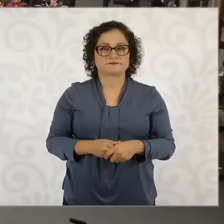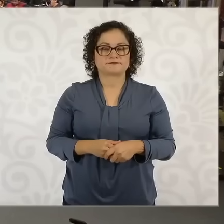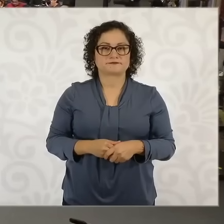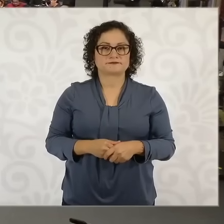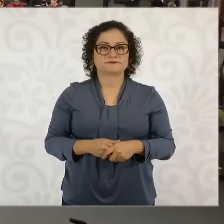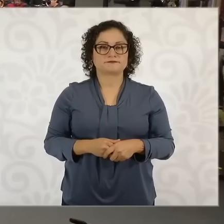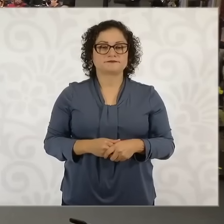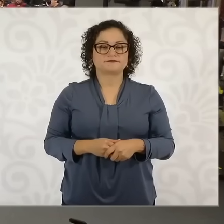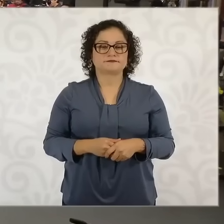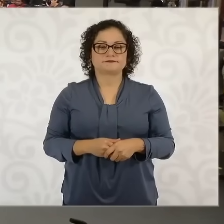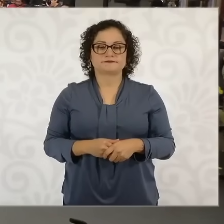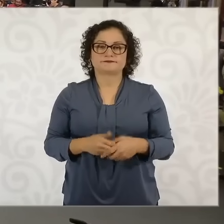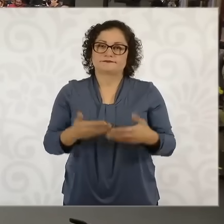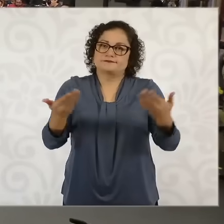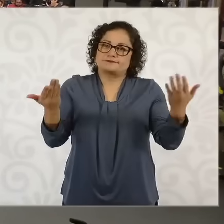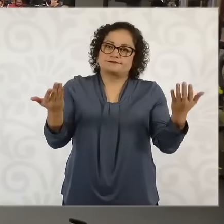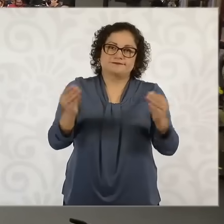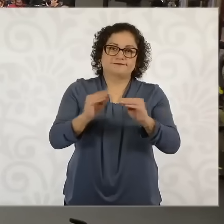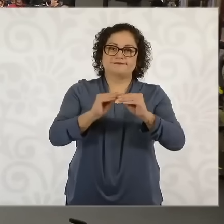No, pues un gusto poder viajar a a ciudad Obregón,